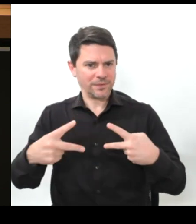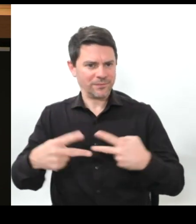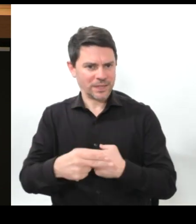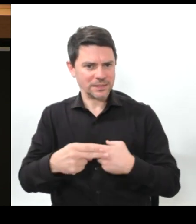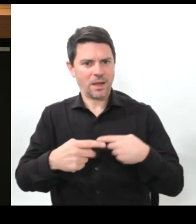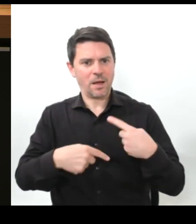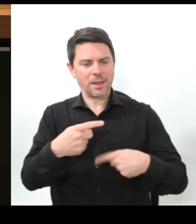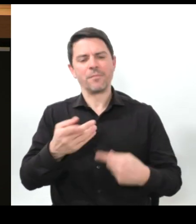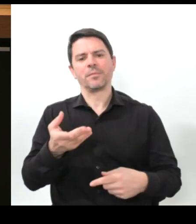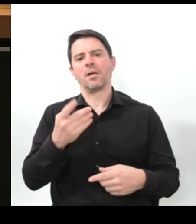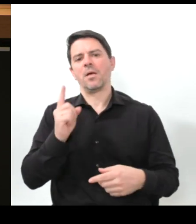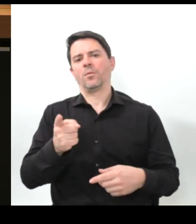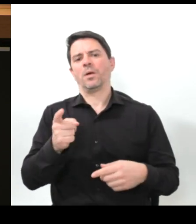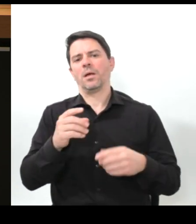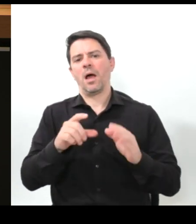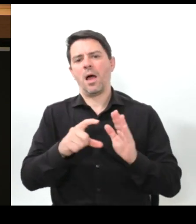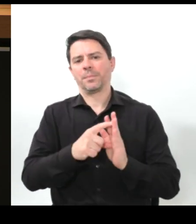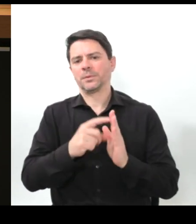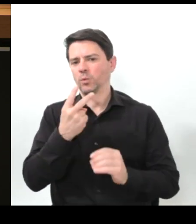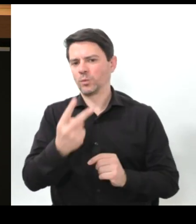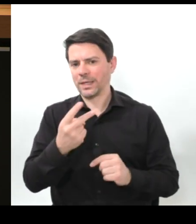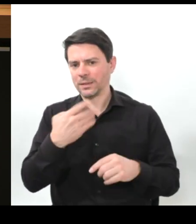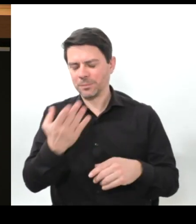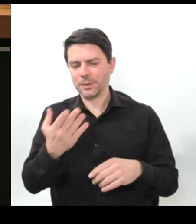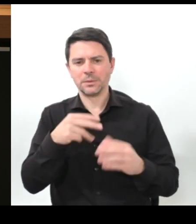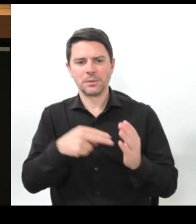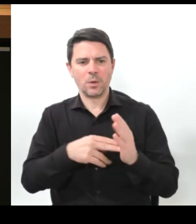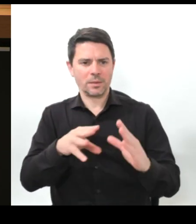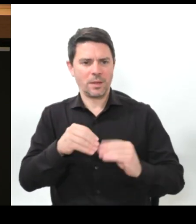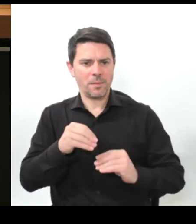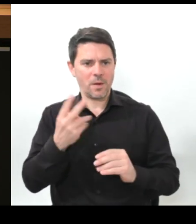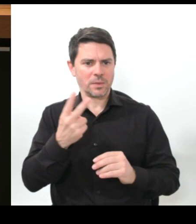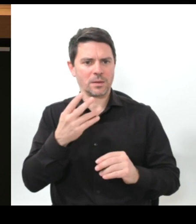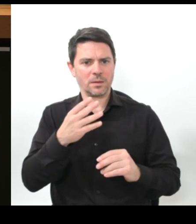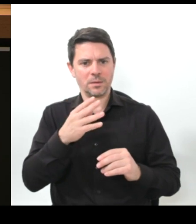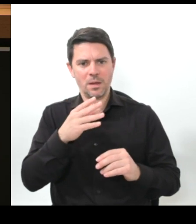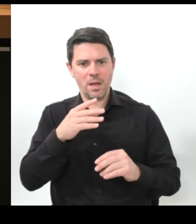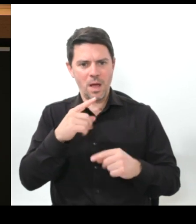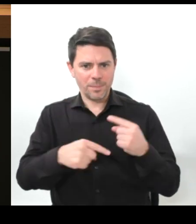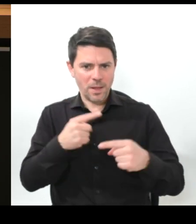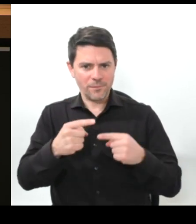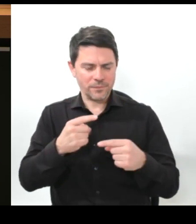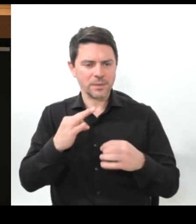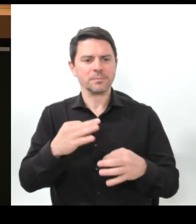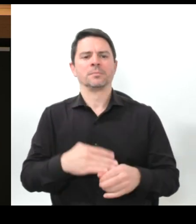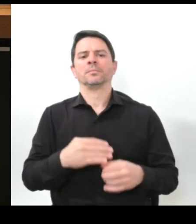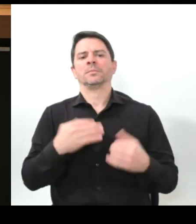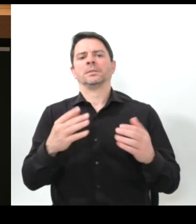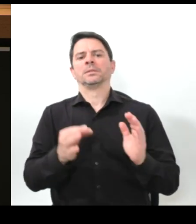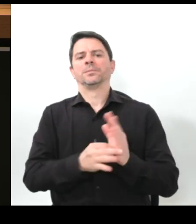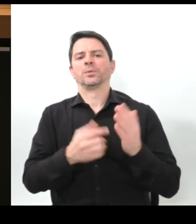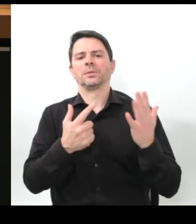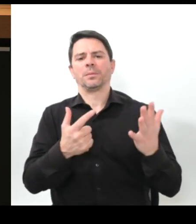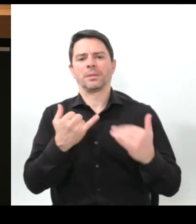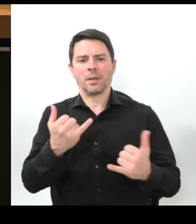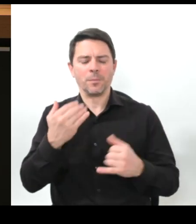stehen muss, für geltendes Recht ein neues Gesetz erlassen, nur dass die FDP ist, auch gesagt hat, ist nicht mein